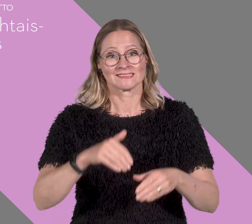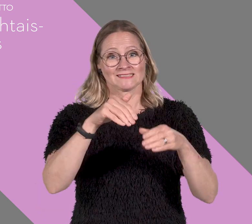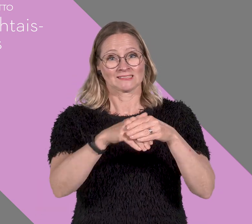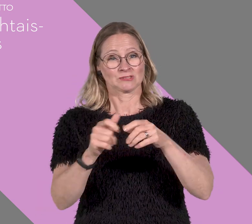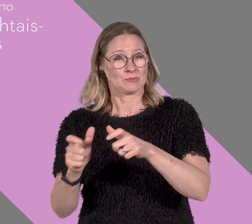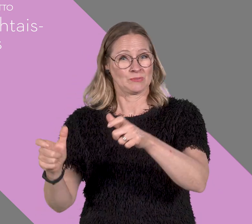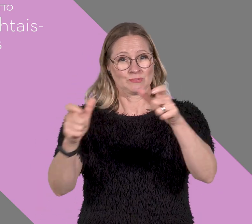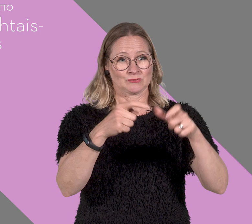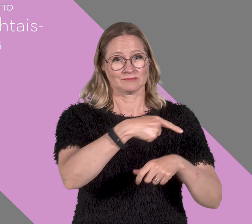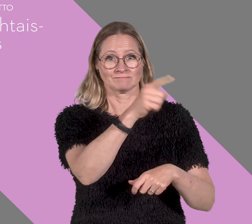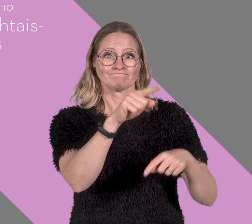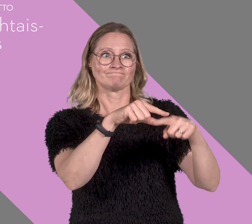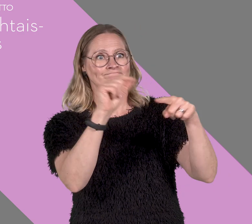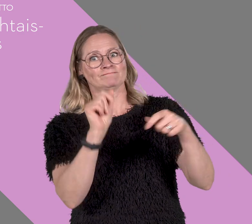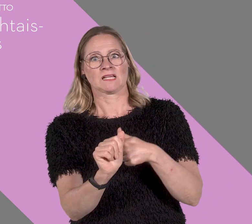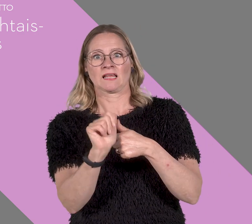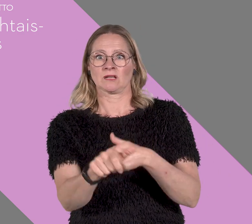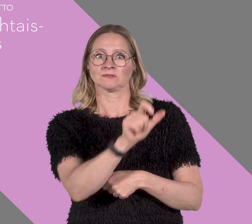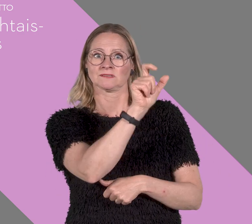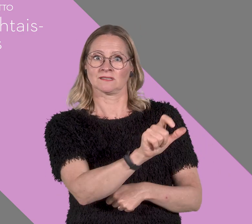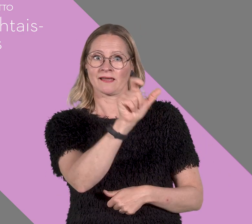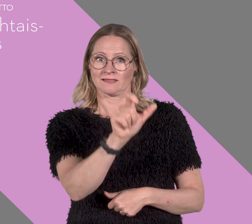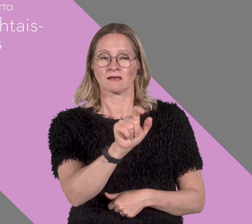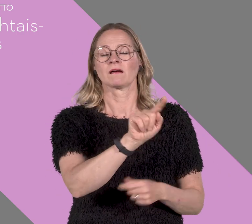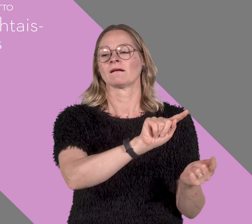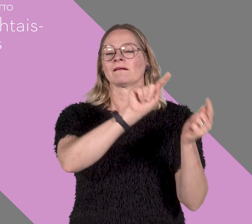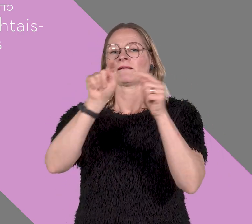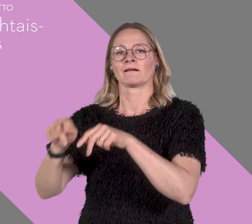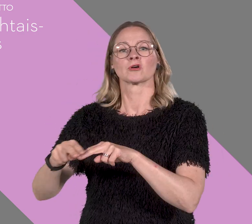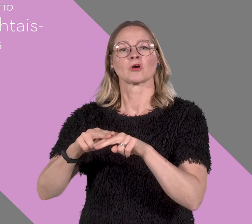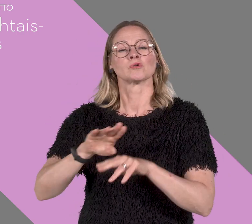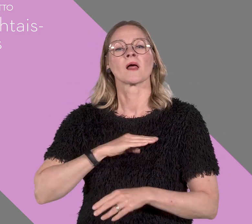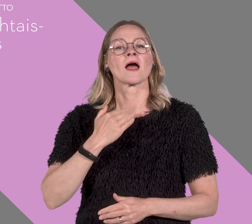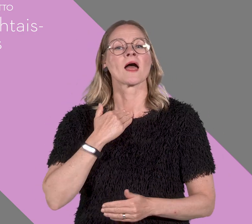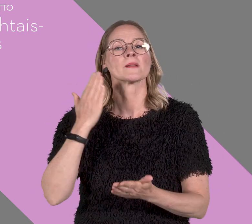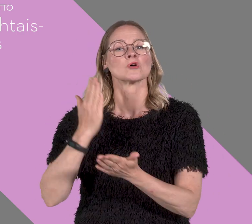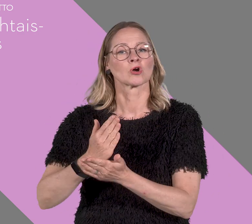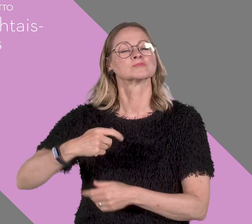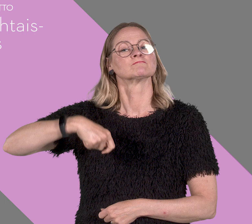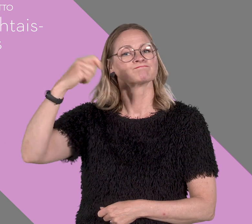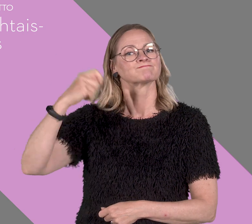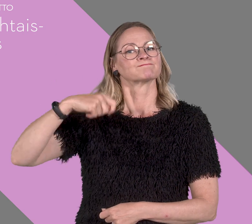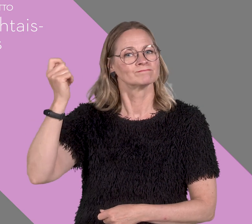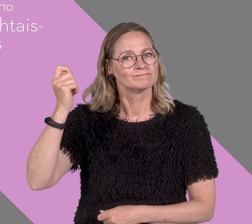Jäsenyhdistysten valitsemilla edustajilla on kokouksessa äänioikeus.